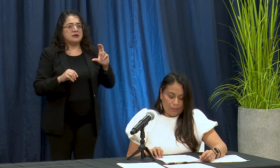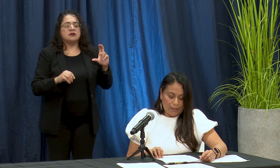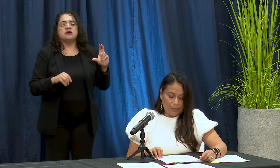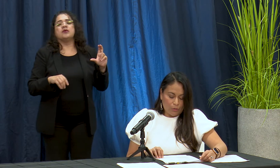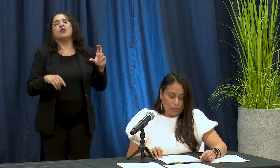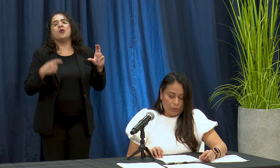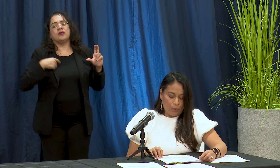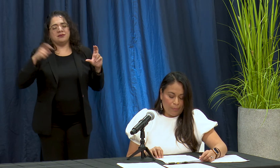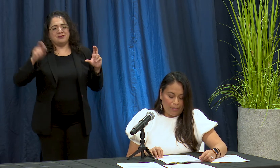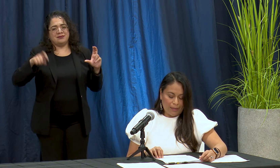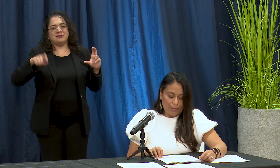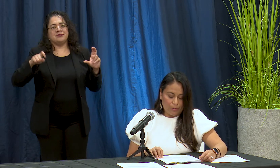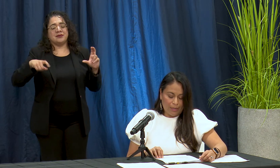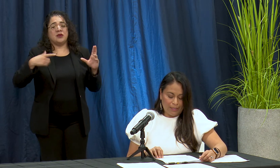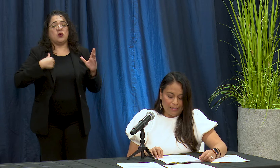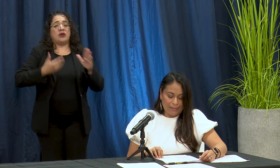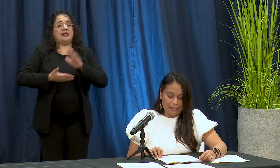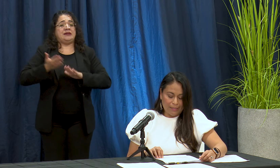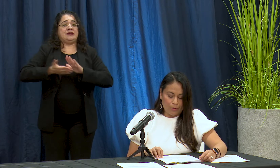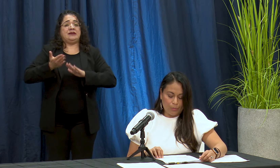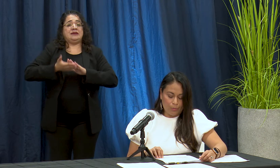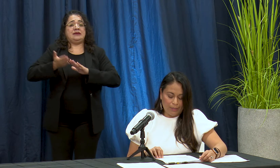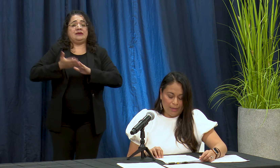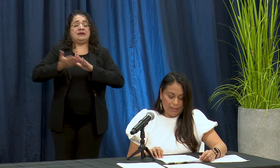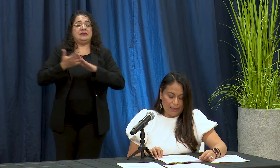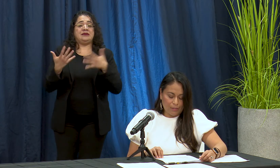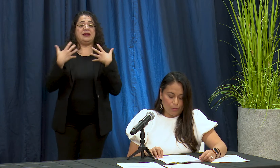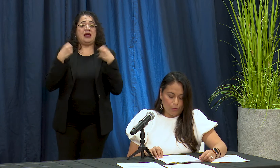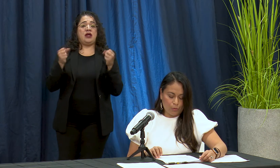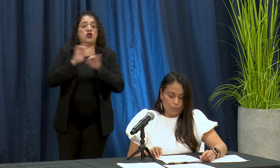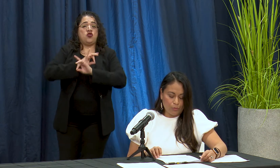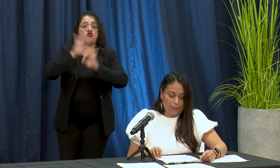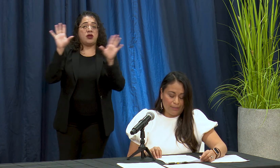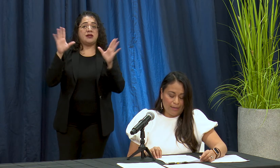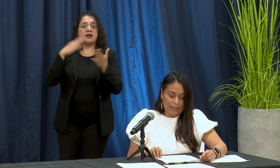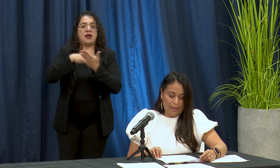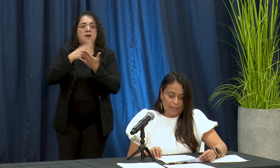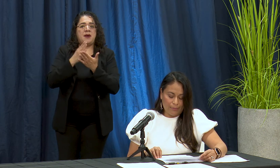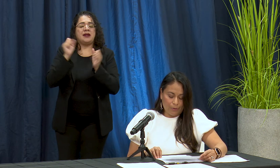continue a manejando latrice is de salud pública es us fondos Bryn duran alivio